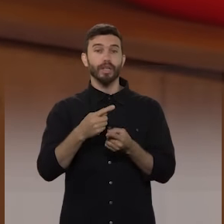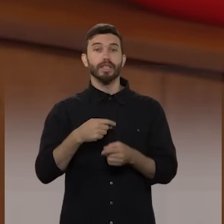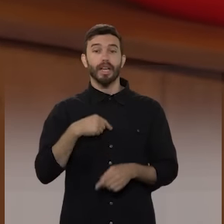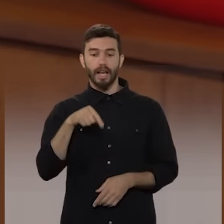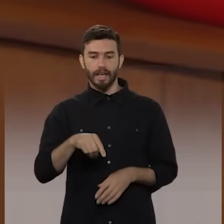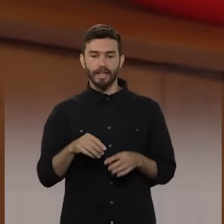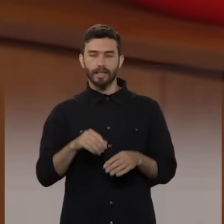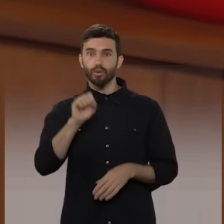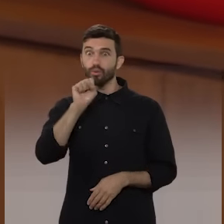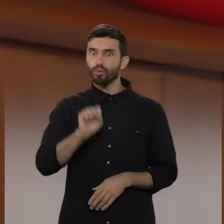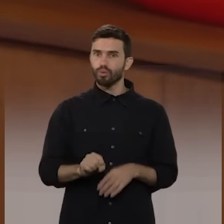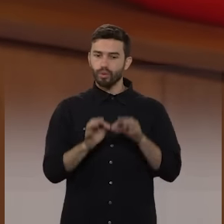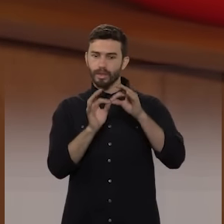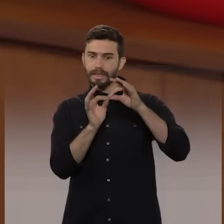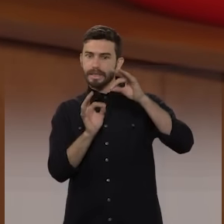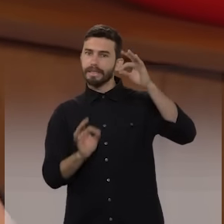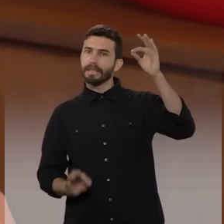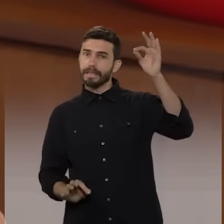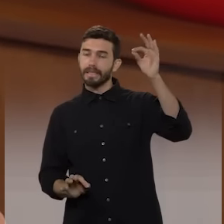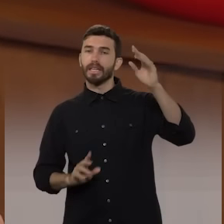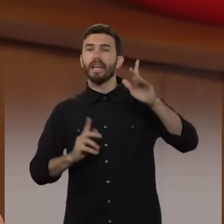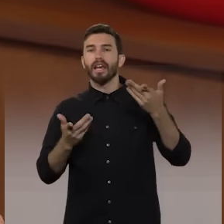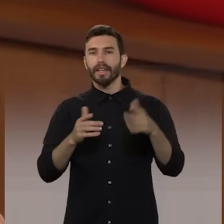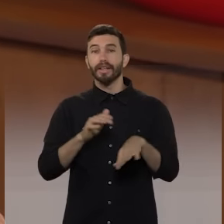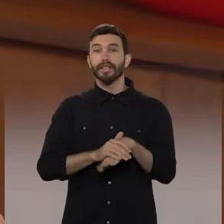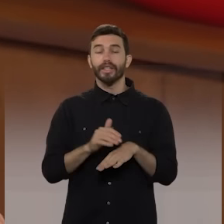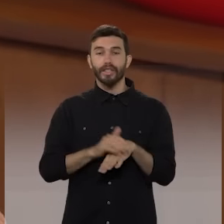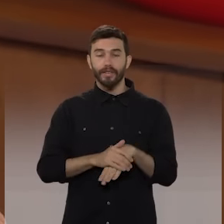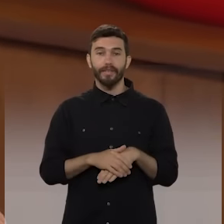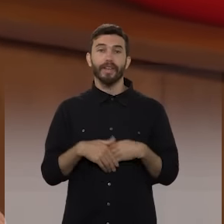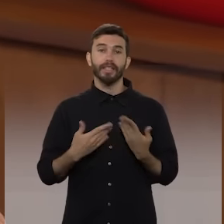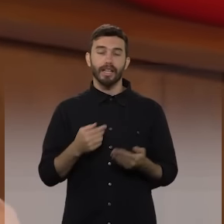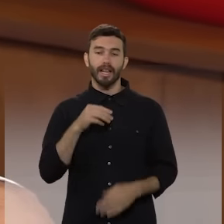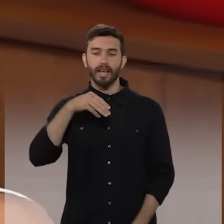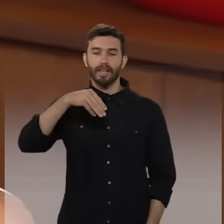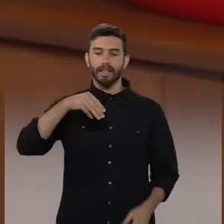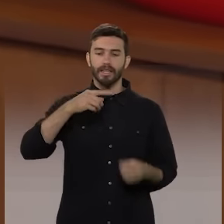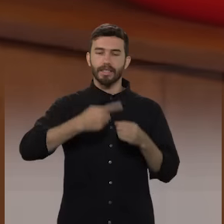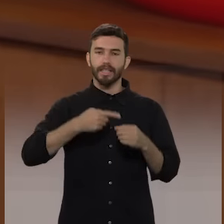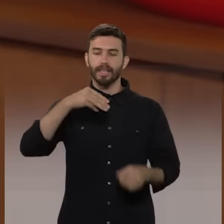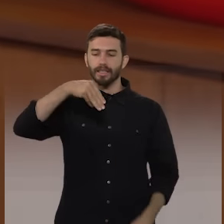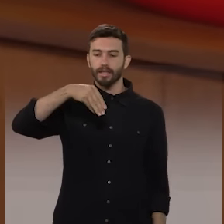o Sul do Brasil e nós fizemos um investimento numa operação lá em Montenegro, próximo a Porto Alegre,